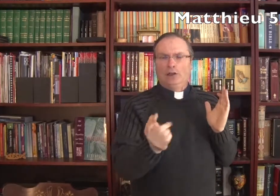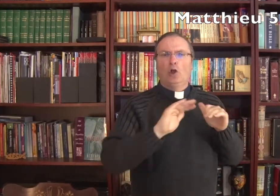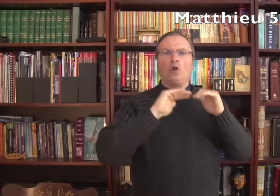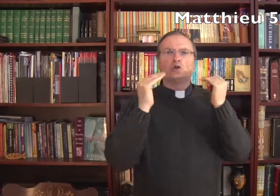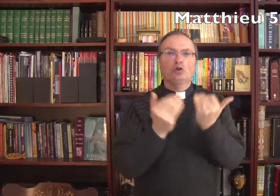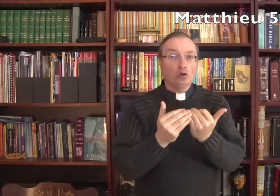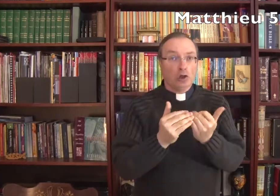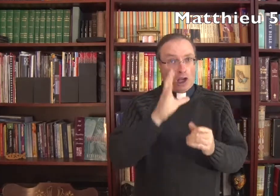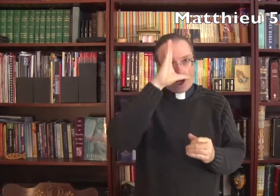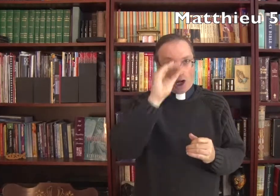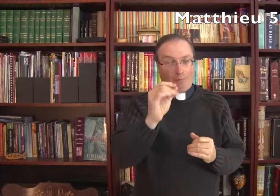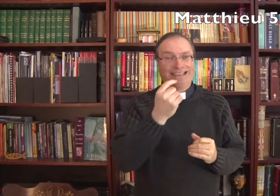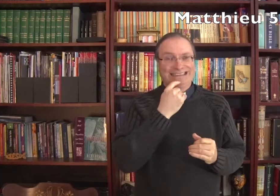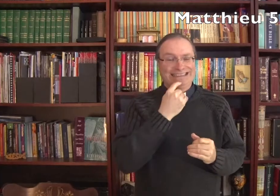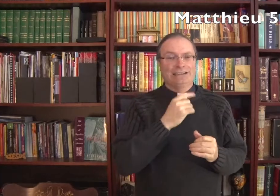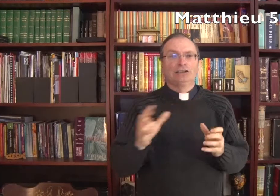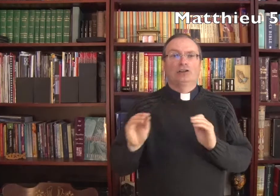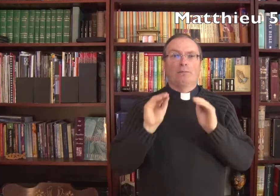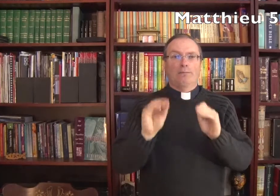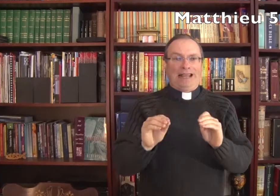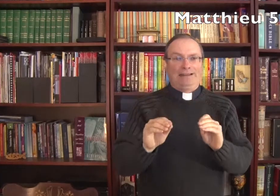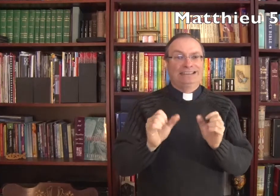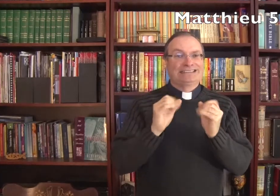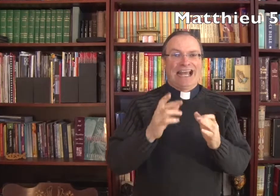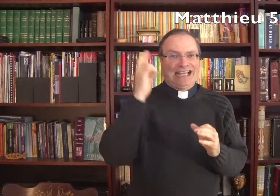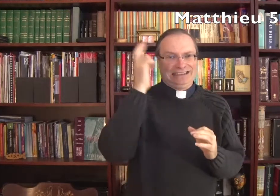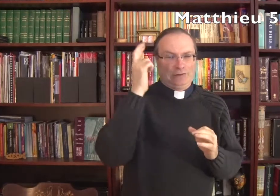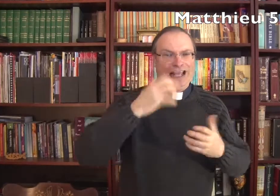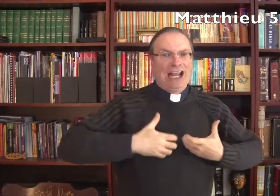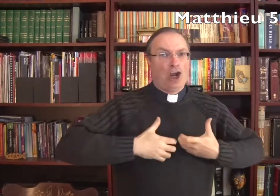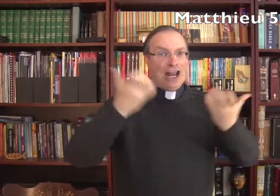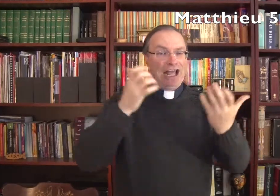Tout homme qui se met [sans raison] en colère